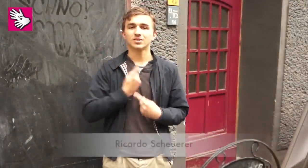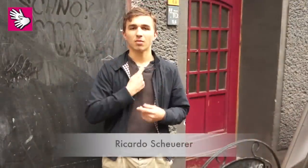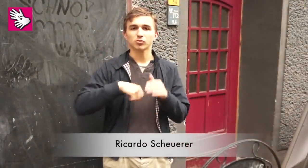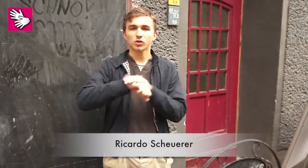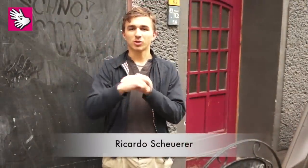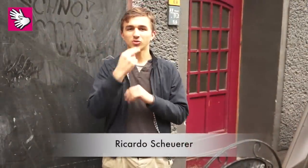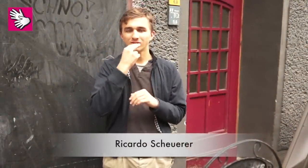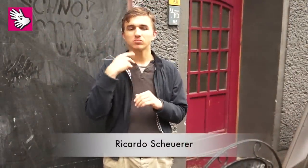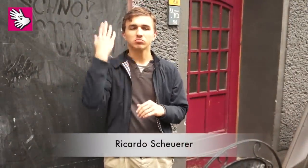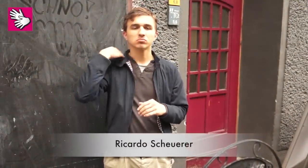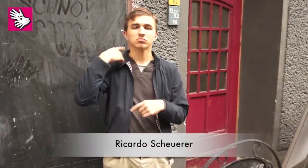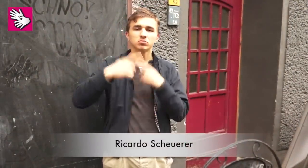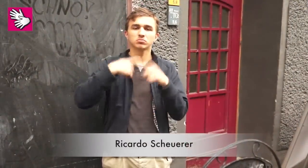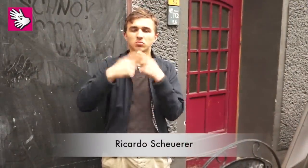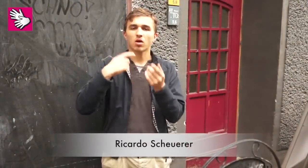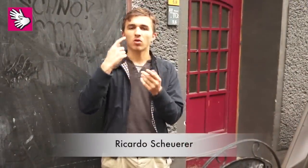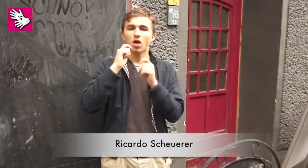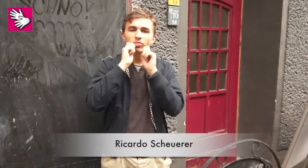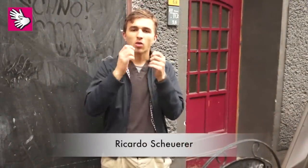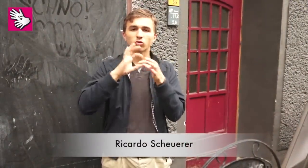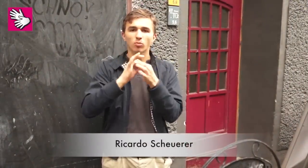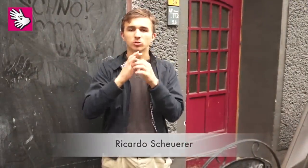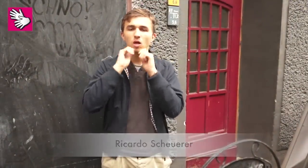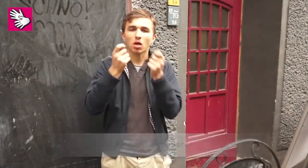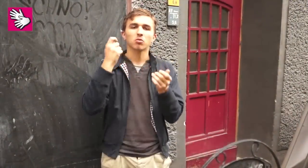Ich bin Fußballschiedsrichter. Früher wurden wir nach Anträgen viel mehr Dolmetscher genehmigt, das wird jetzt immer